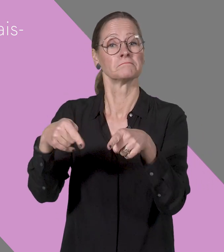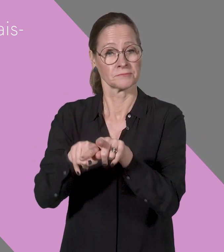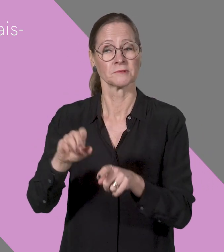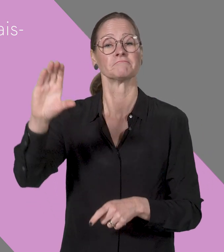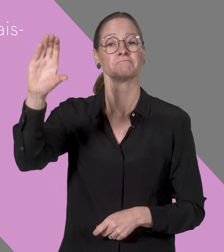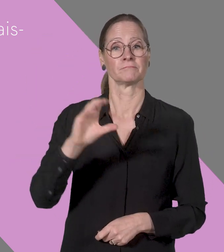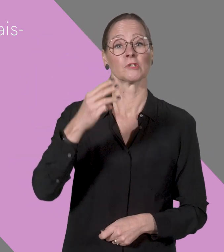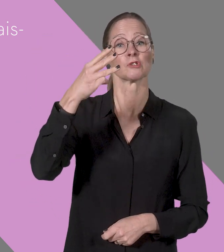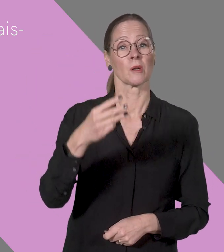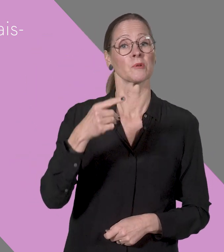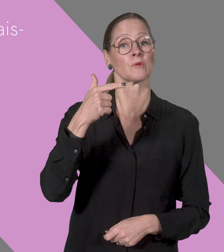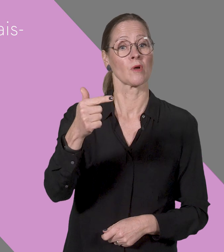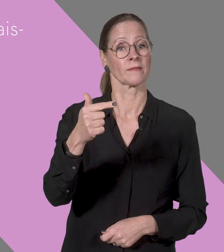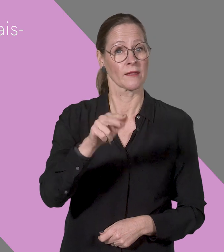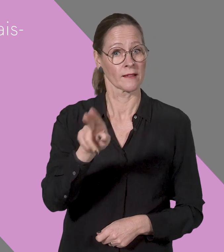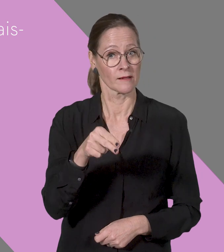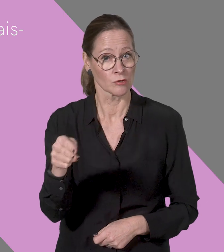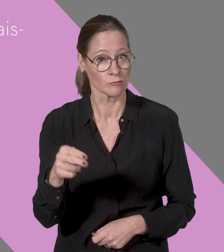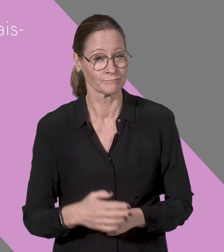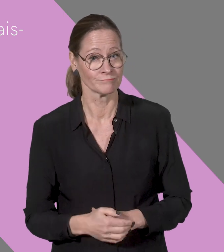haetun mukaista summaa 30 000 €.